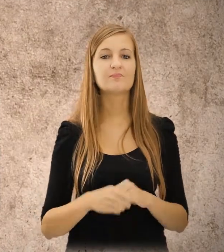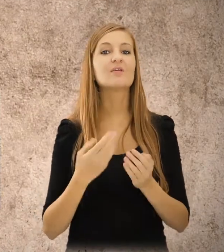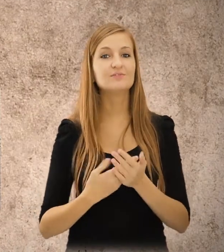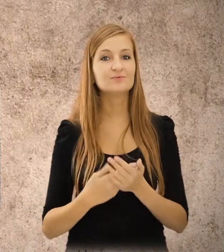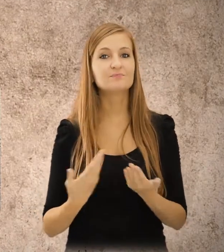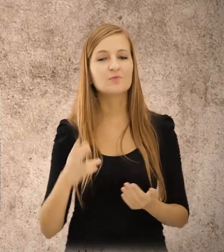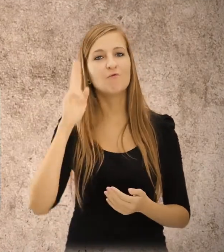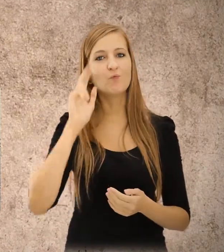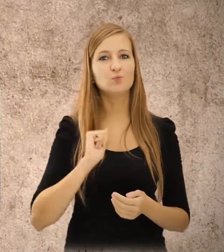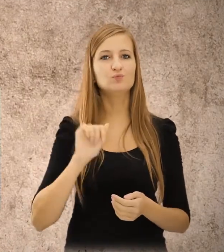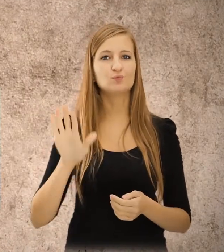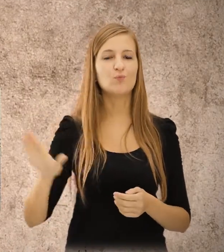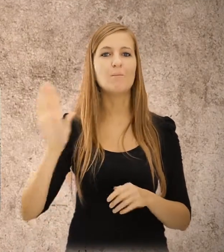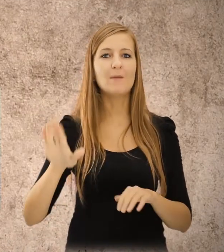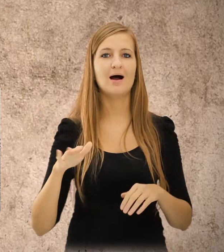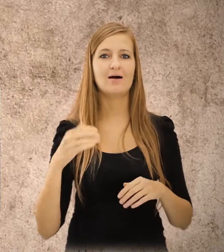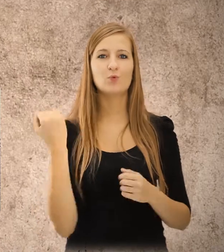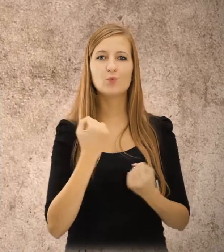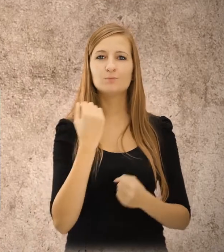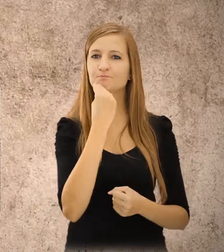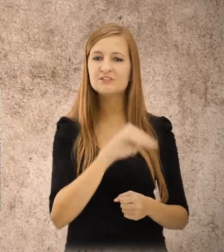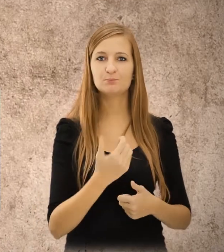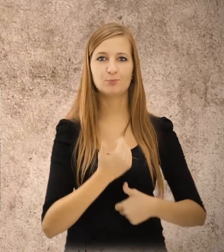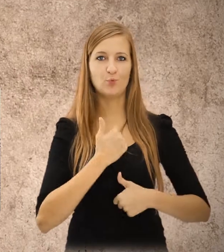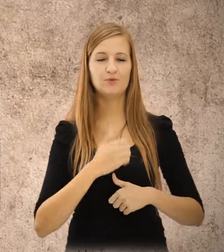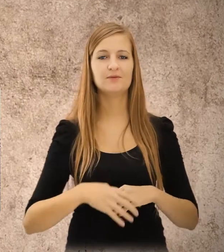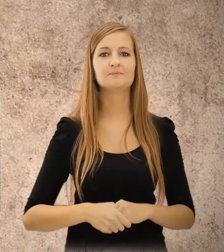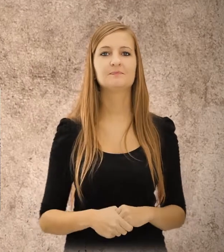Bo armie używały coraz lepszej i bardziej zabójczej broni.